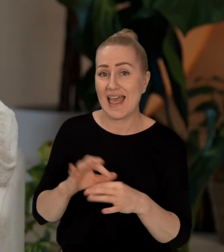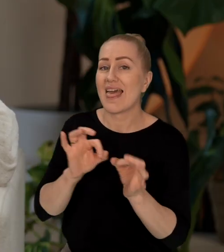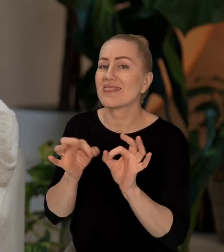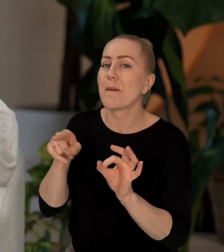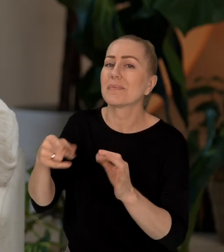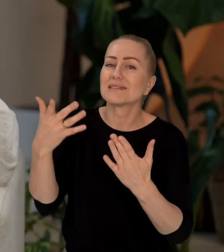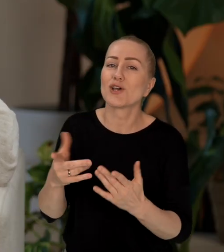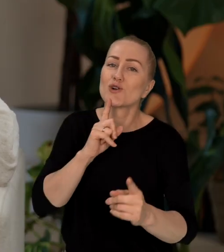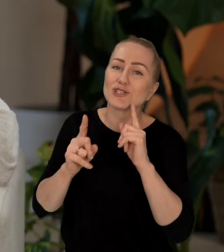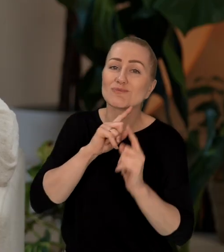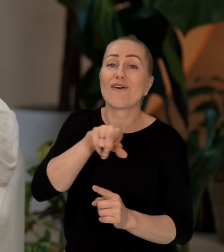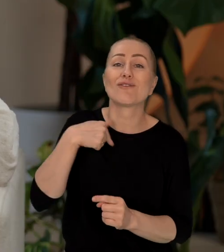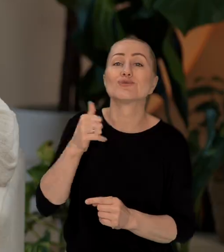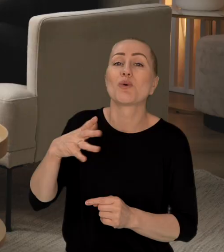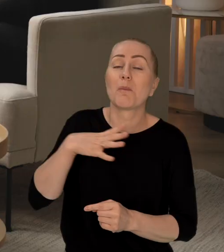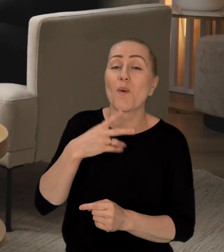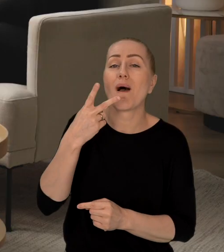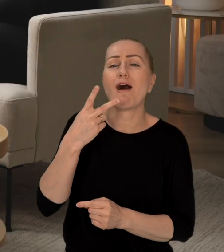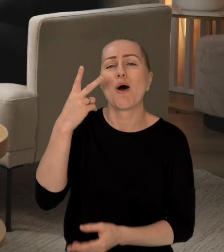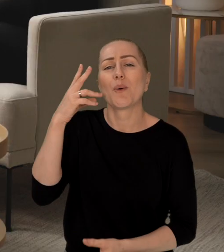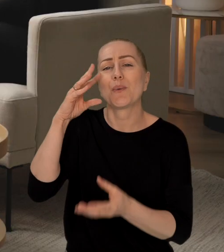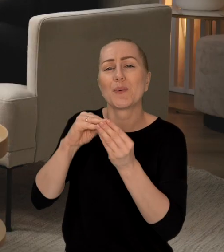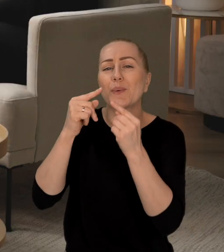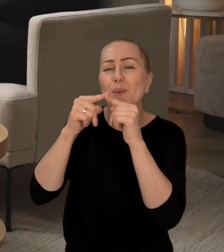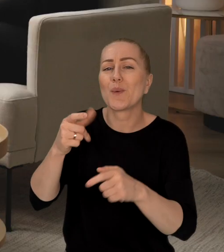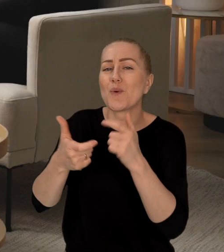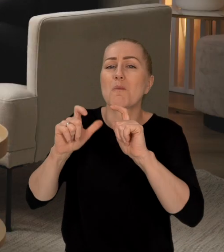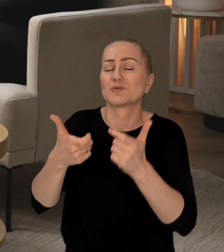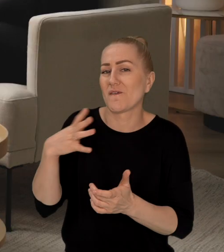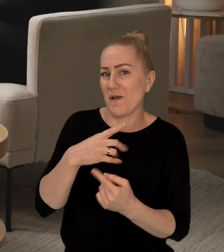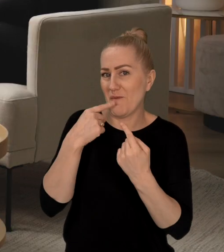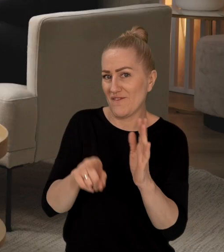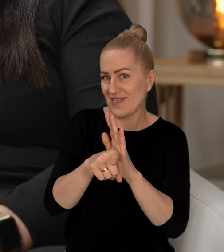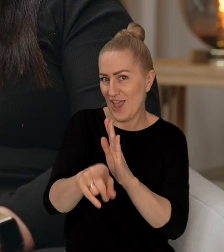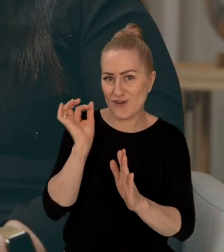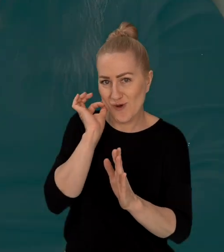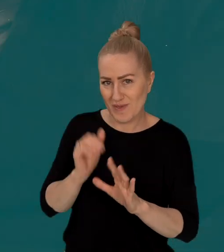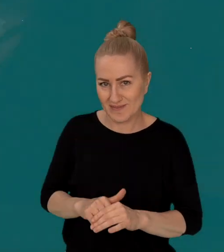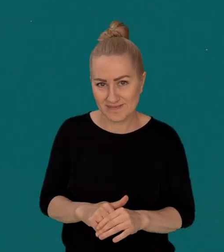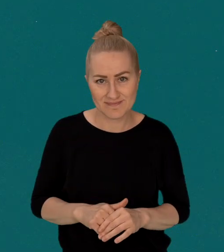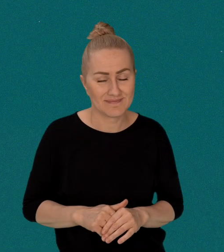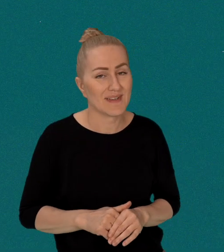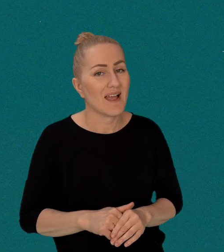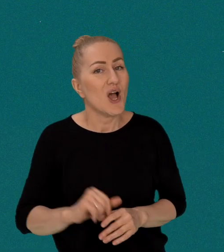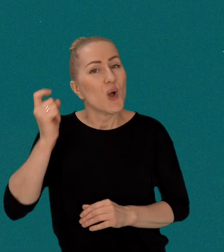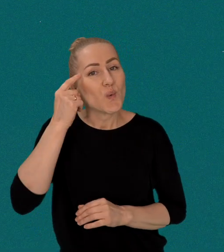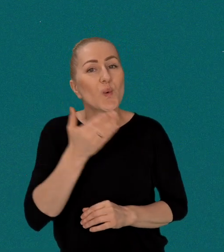jednym, dwoma zdaniami, co mogłybyśmy powiedzieć pacjentkom? Głównym przesłaniem naszej rozmowy myślę,